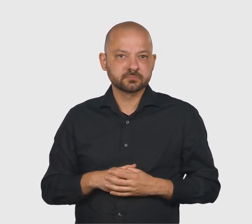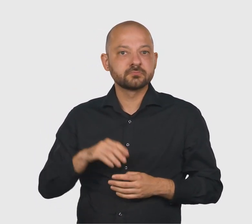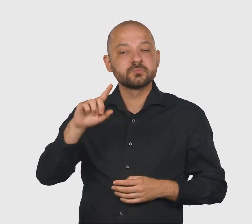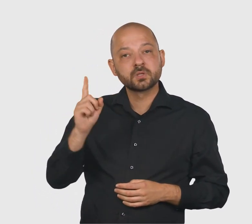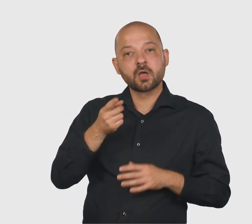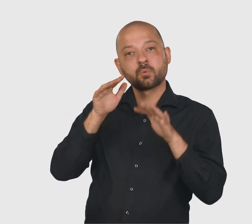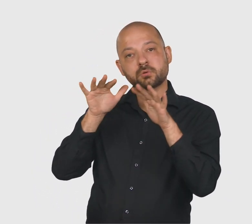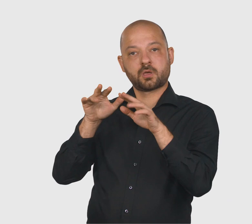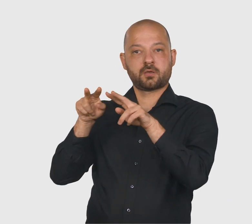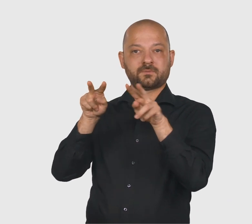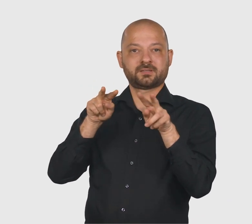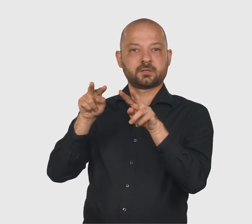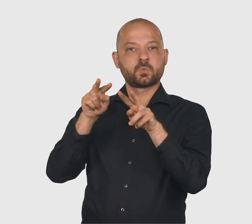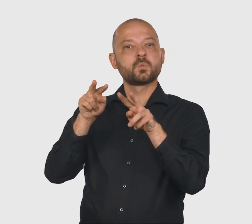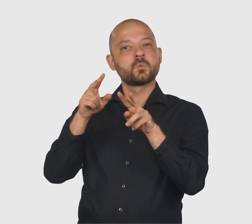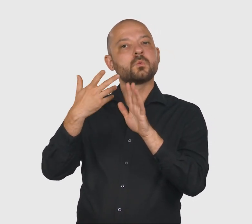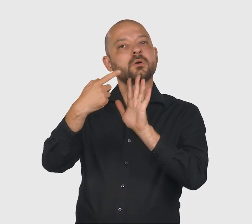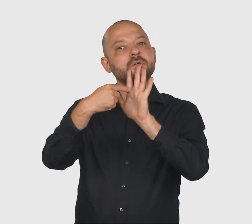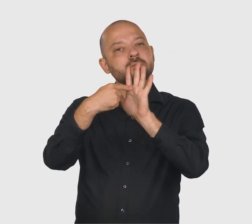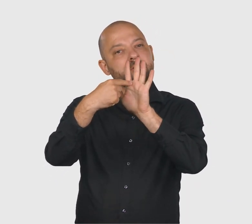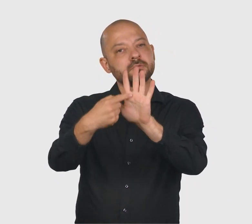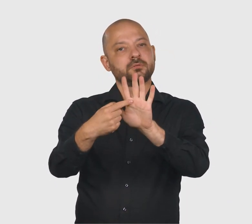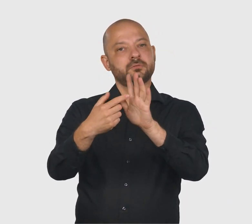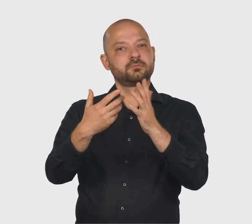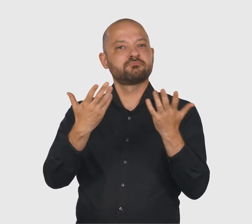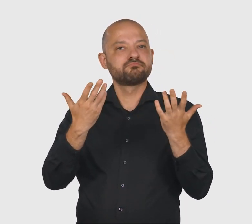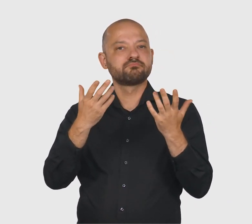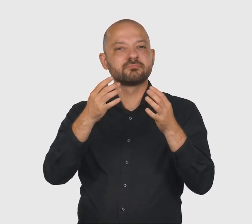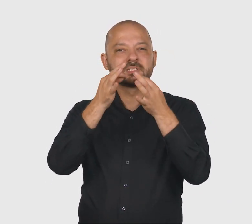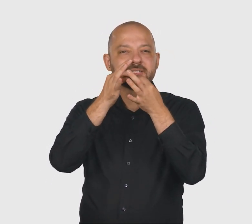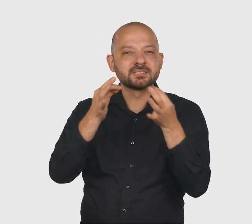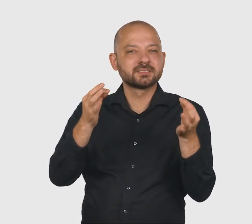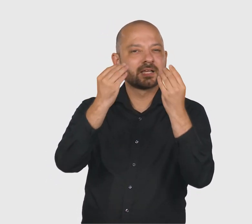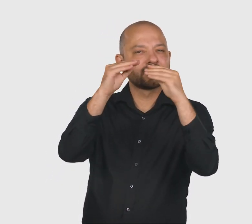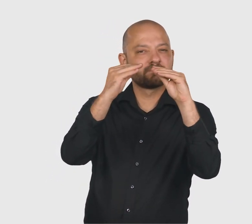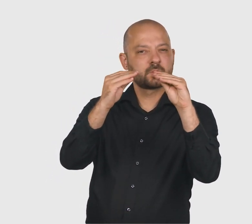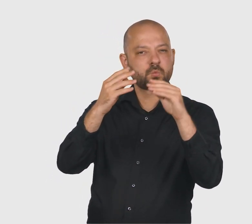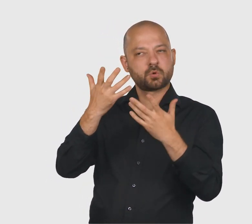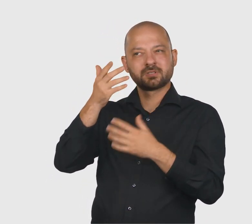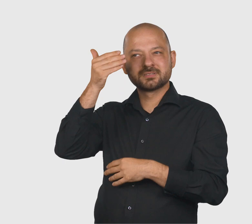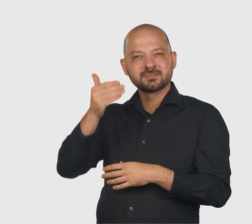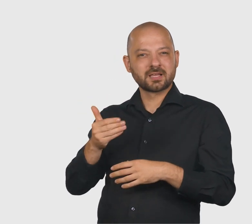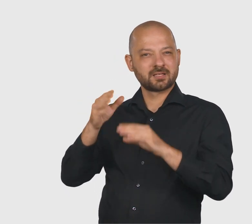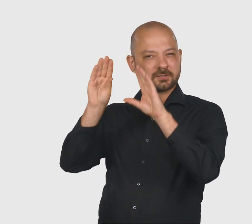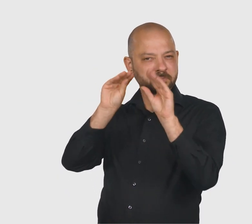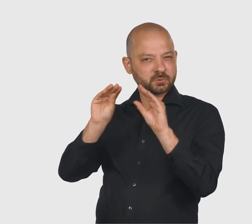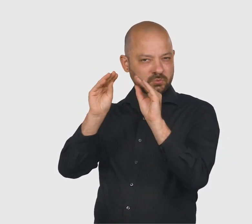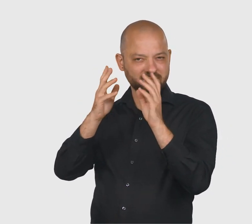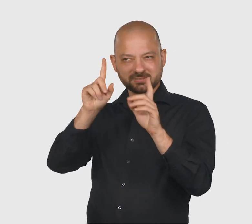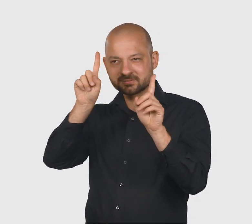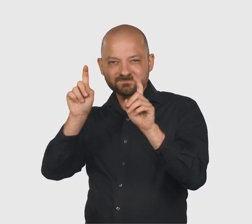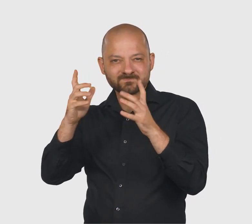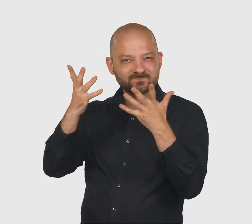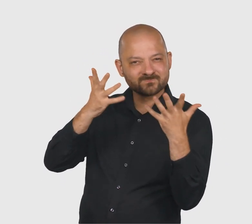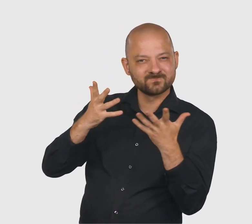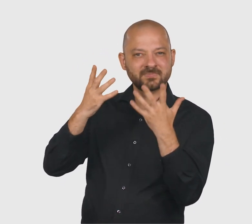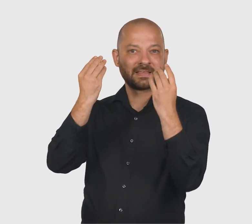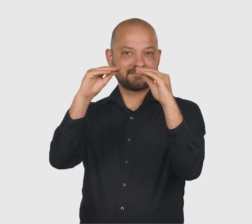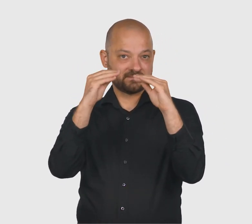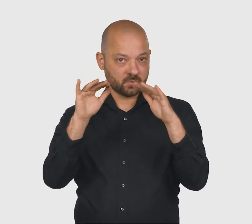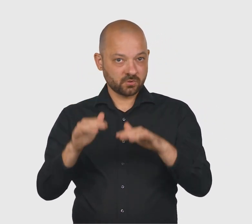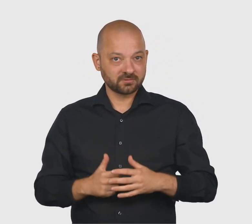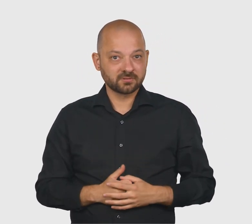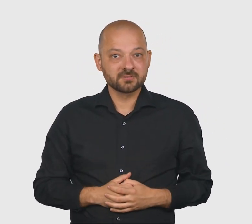In einem Video erhalten Sie Details zur Nutzung der Seite.